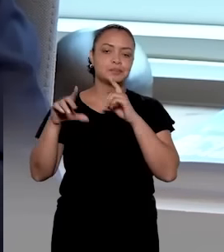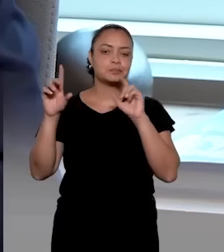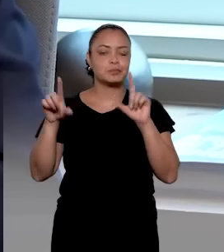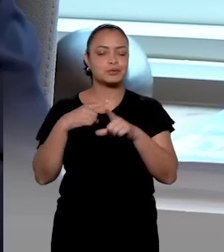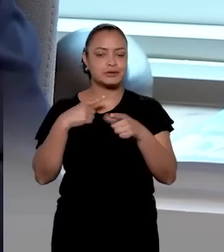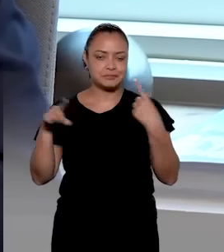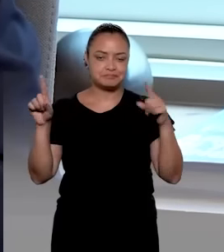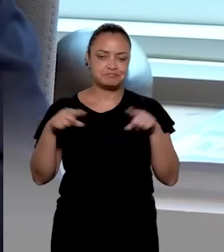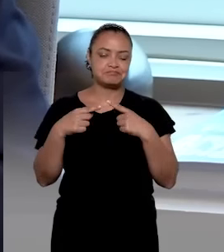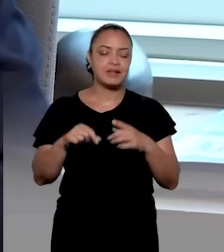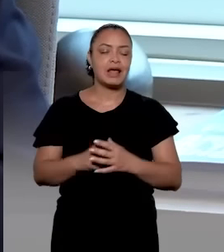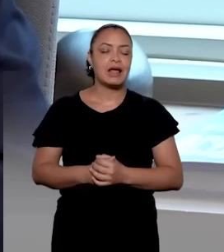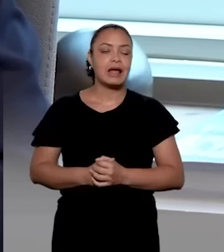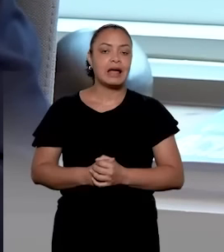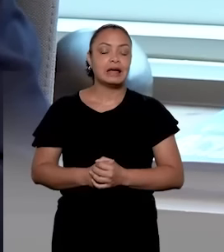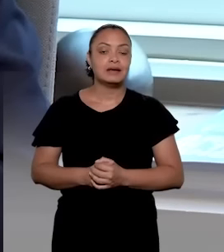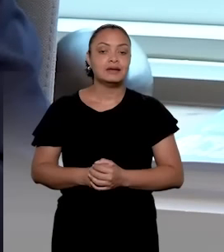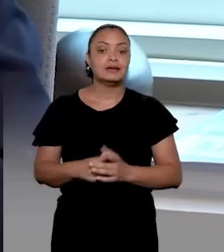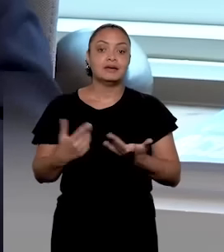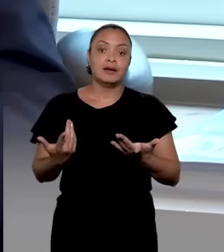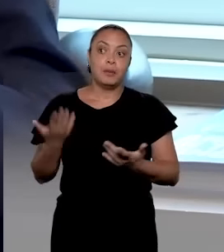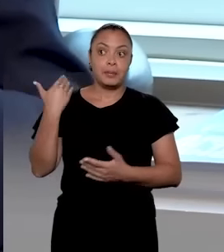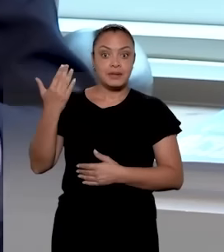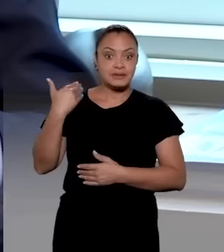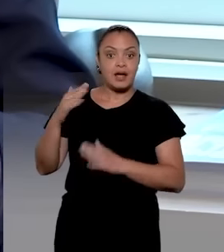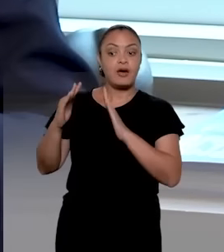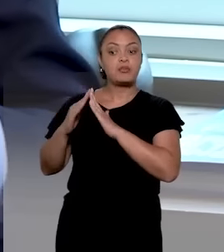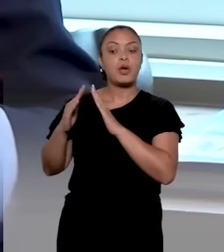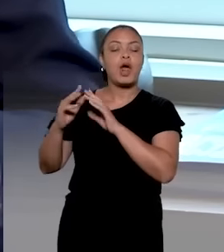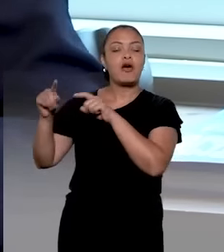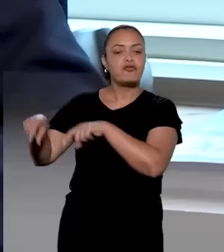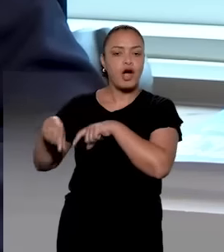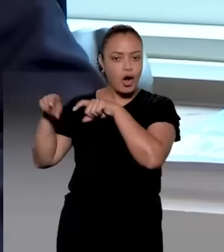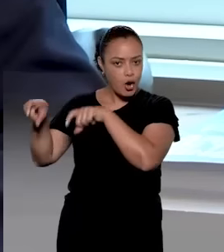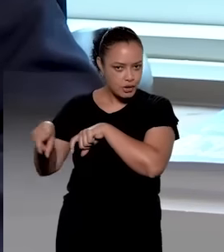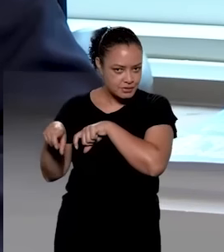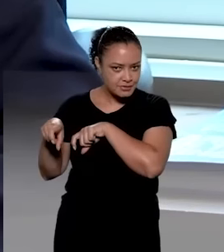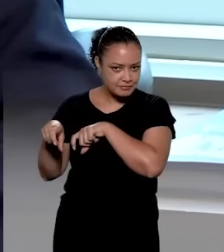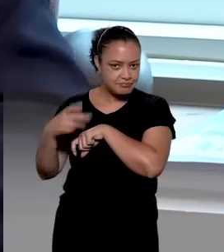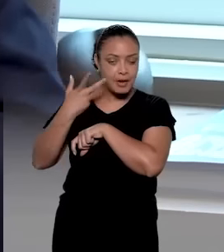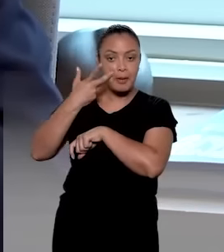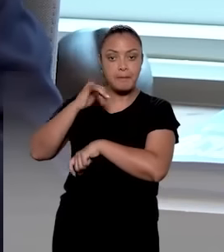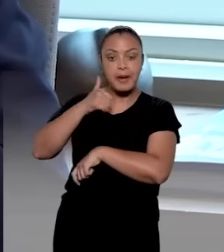sempre gostei muito da música. E eu morei desde muito criança na roça, morava na roça e meu pai